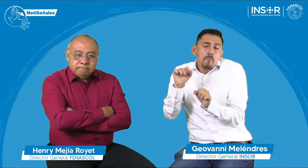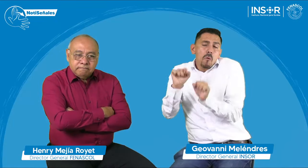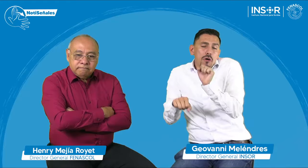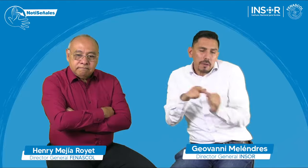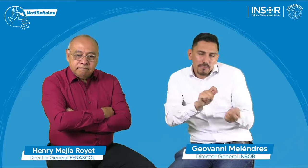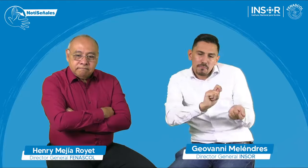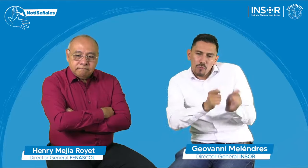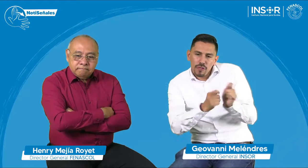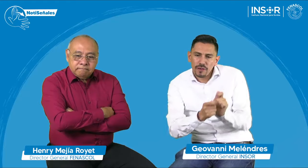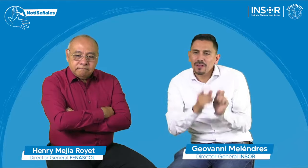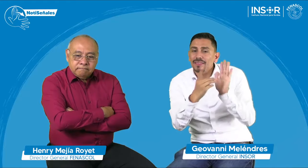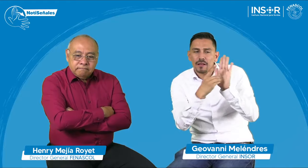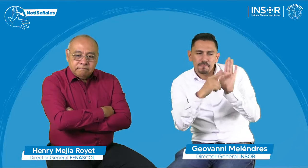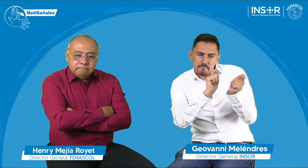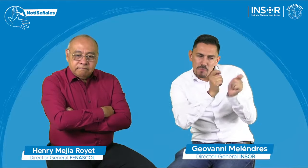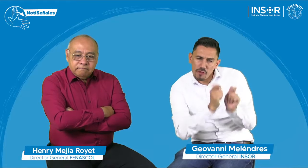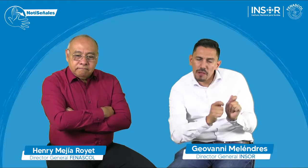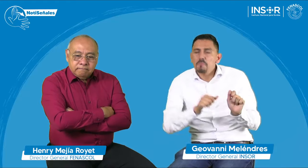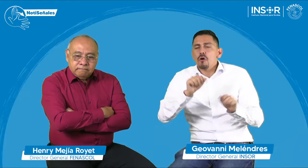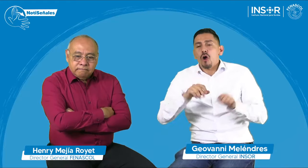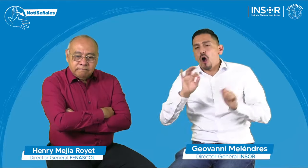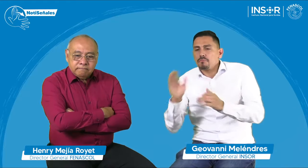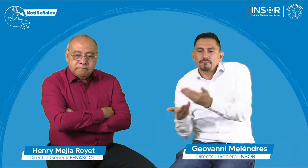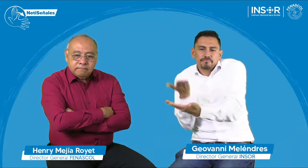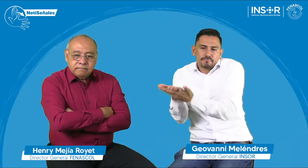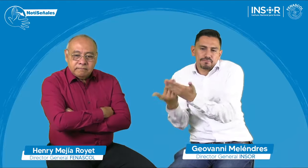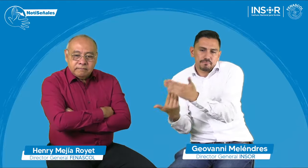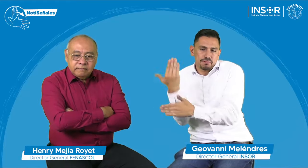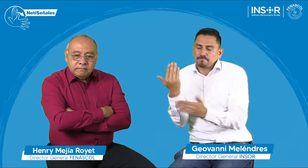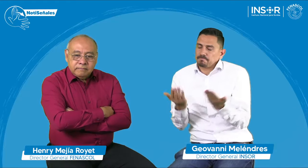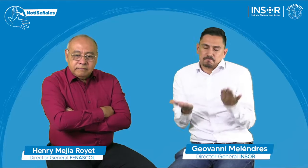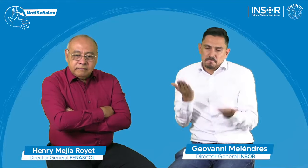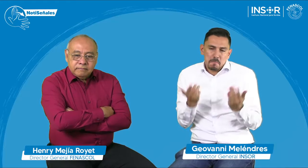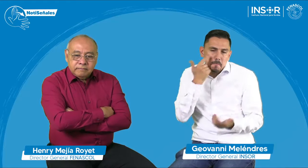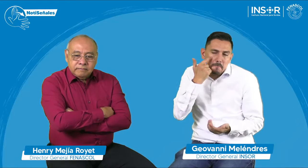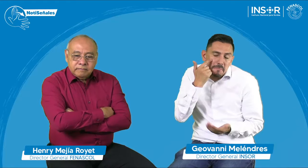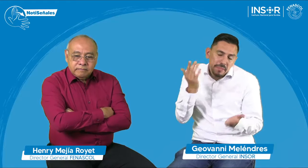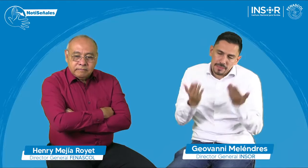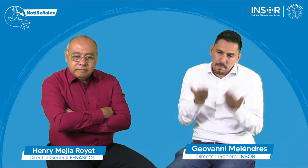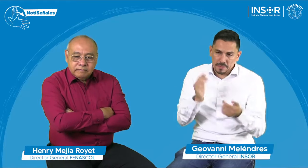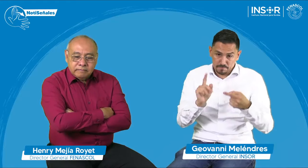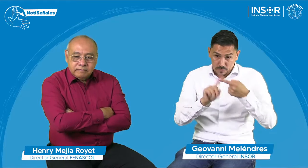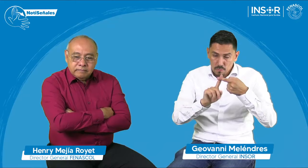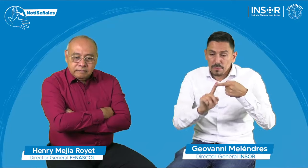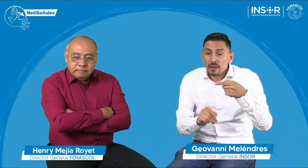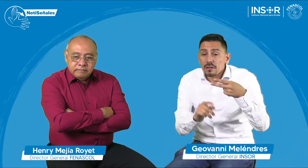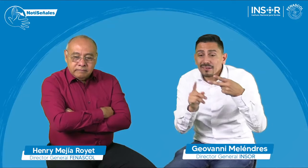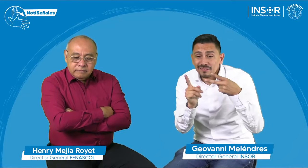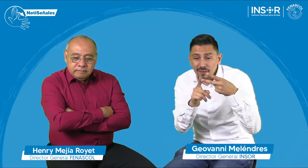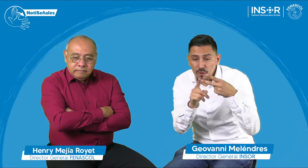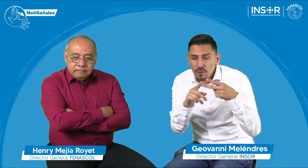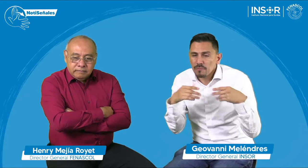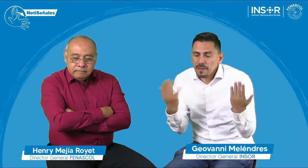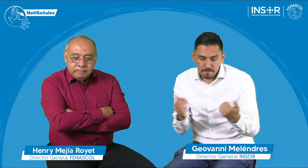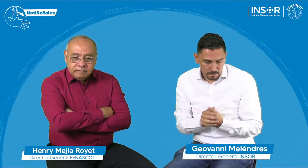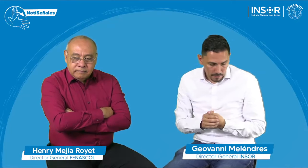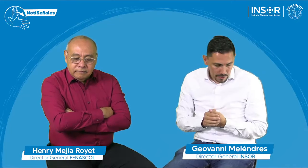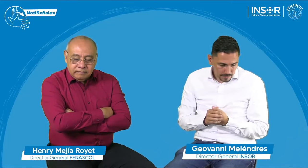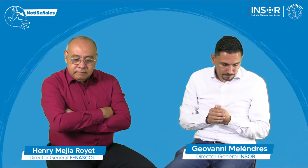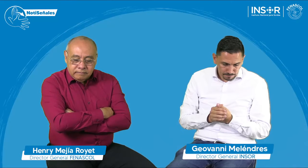se pueda implementar de una manera correcta y posiblemente posiblemente poder cambiar